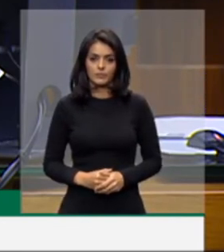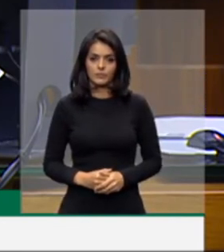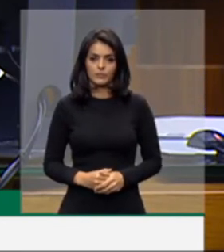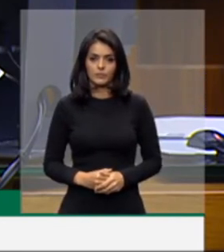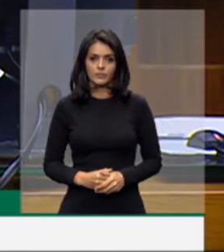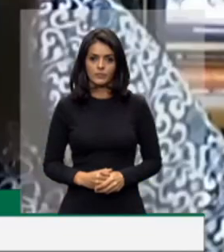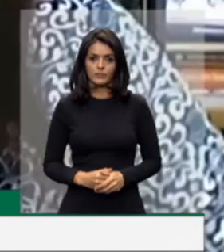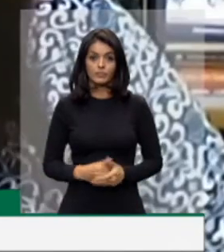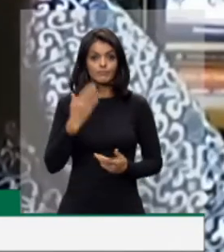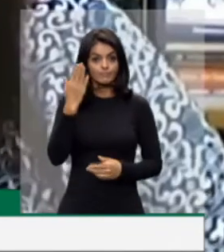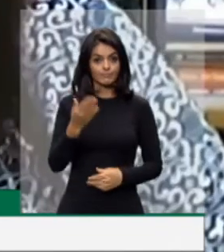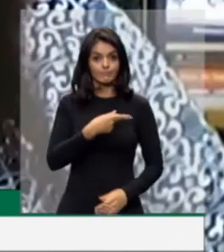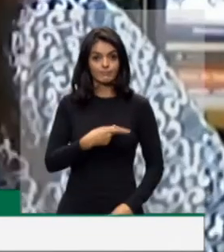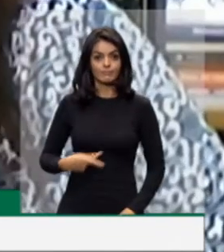SOLIDARIEDADE? PSOL? PSC?